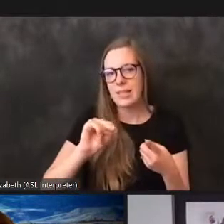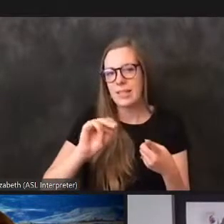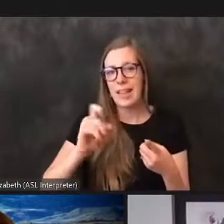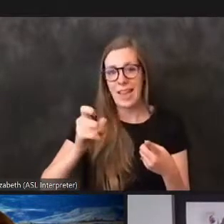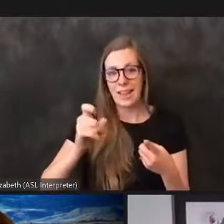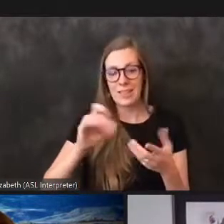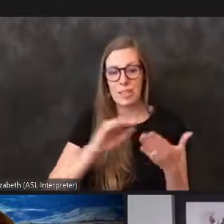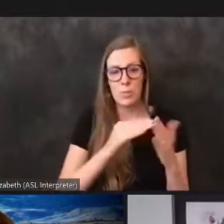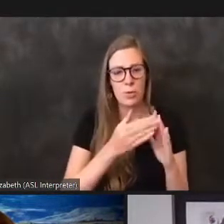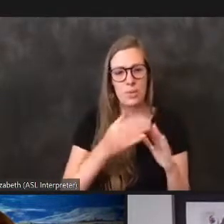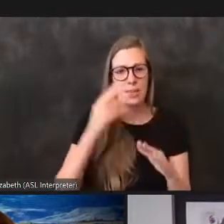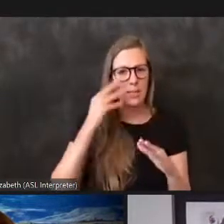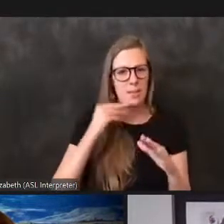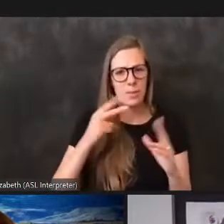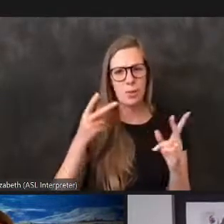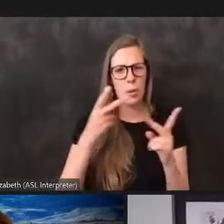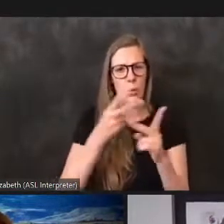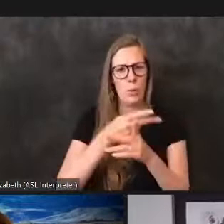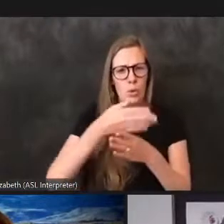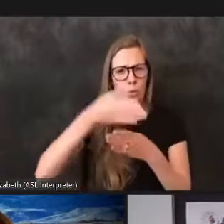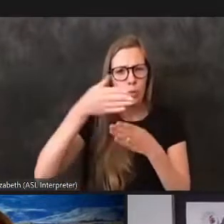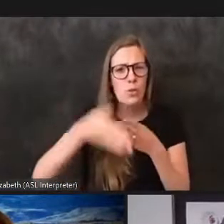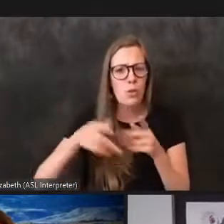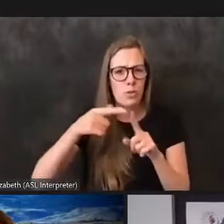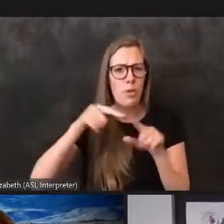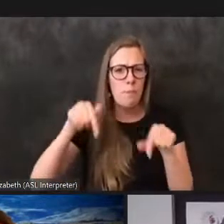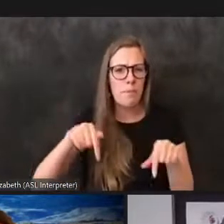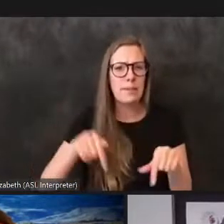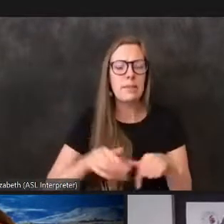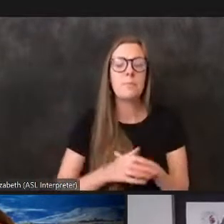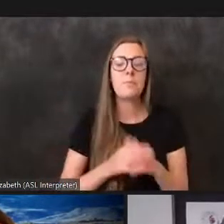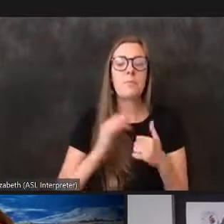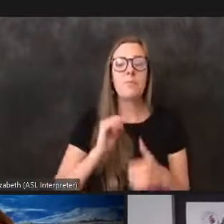directamente a la comunidad latina latina que experimente peor resultados de panel.